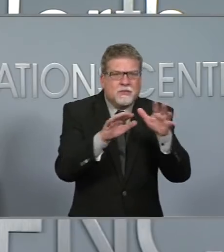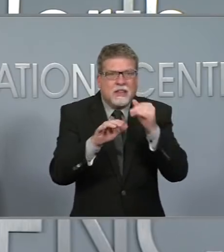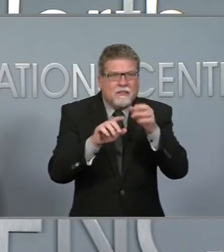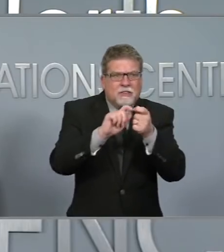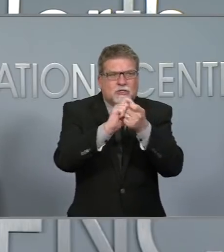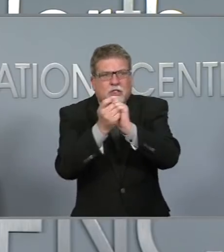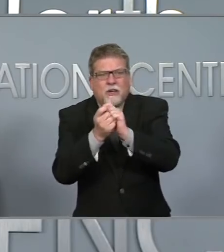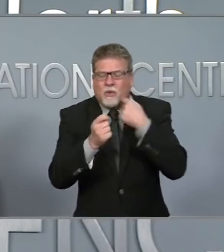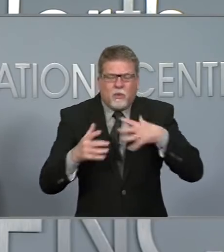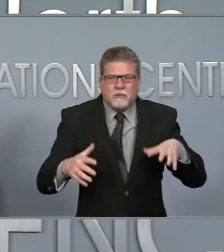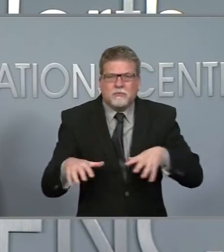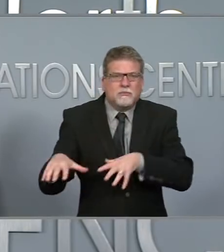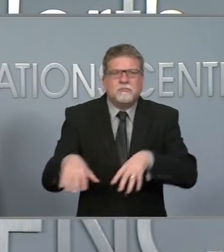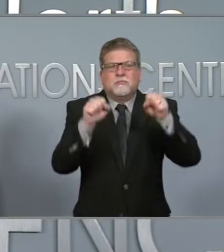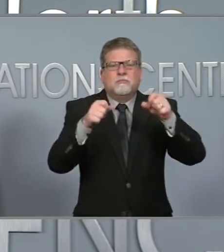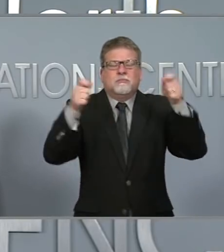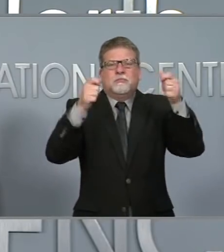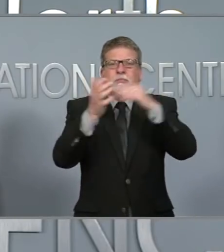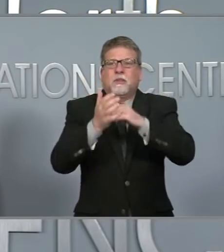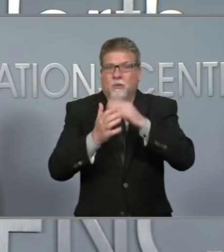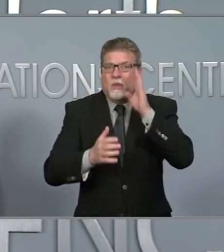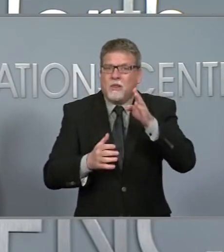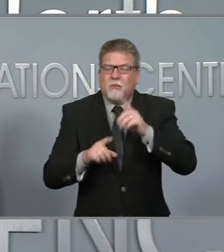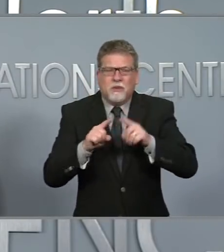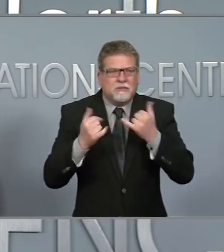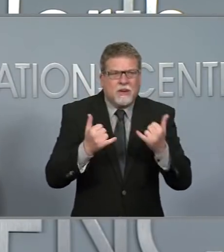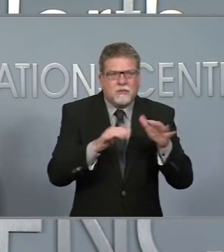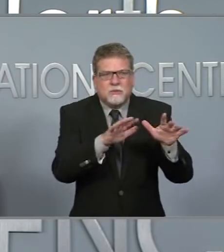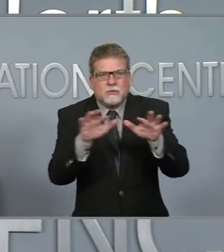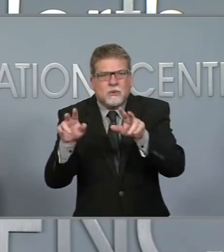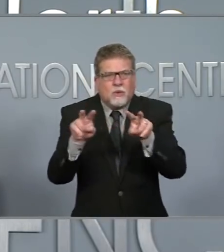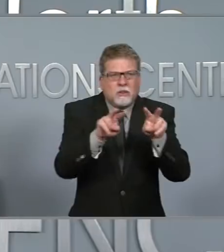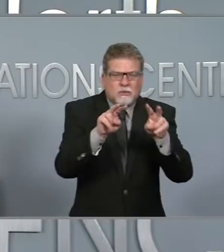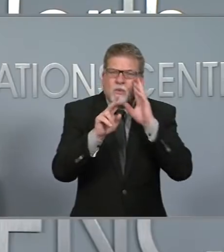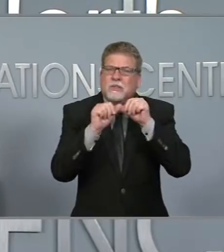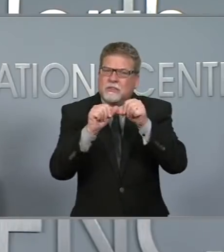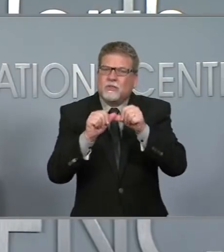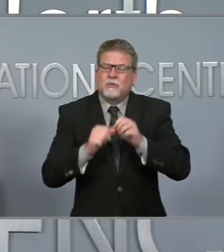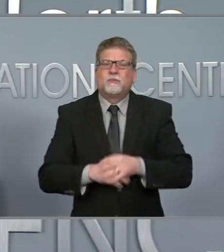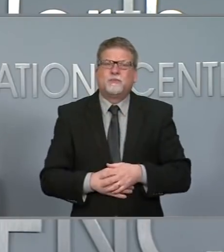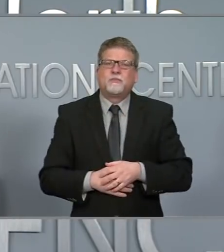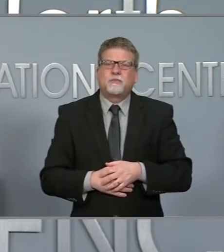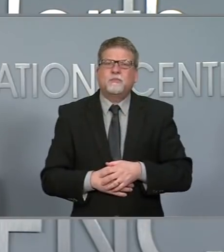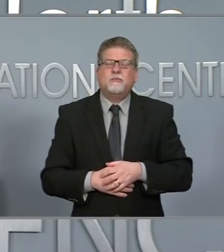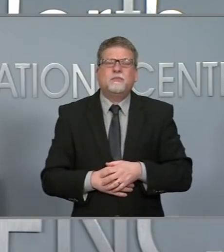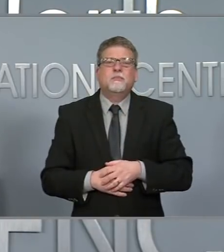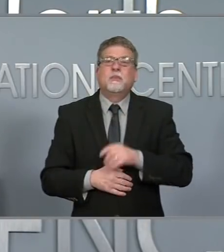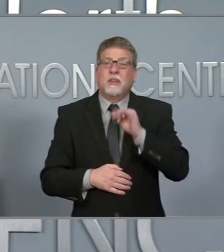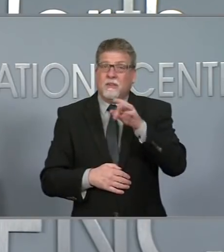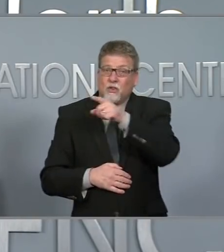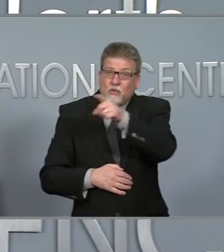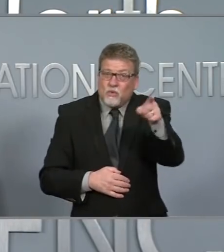y el refuerzo al avanzar,